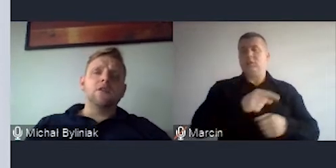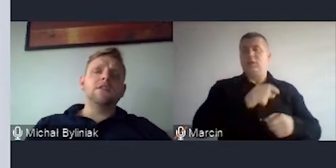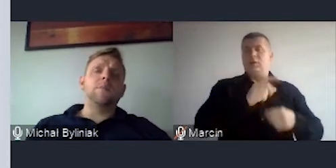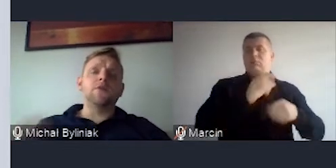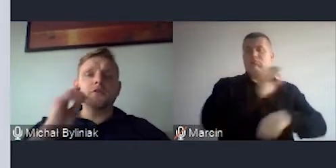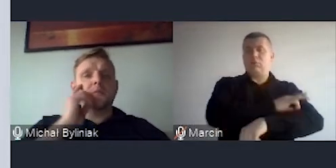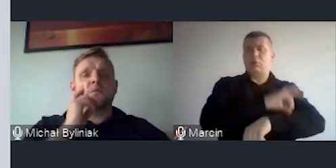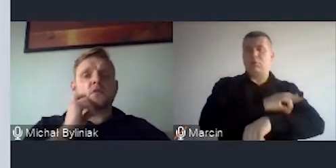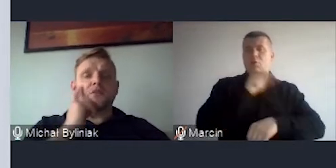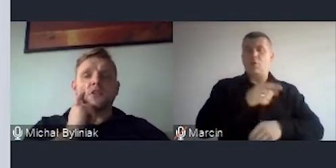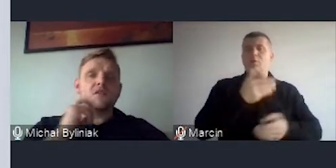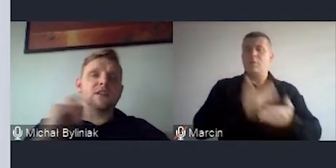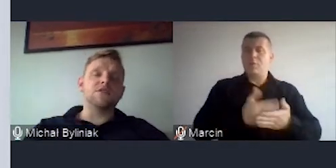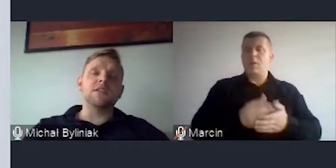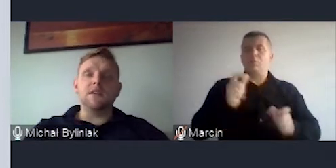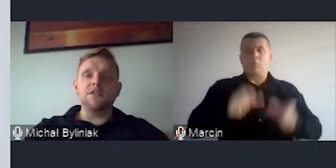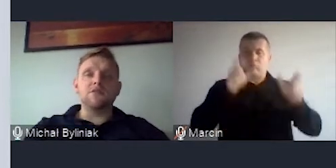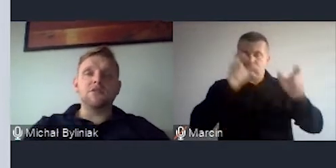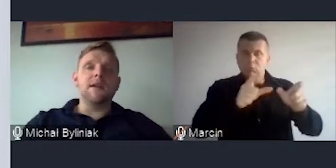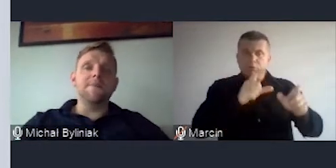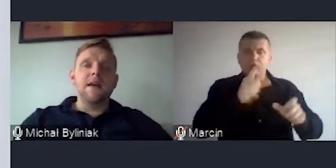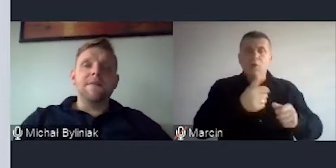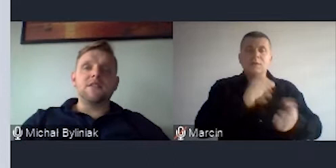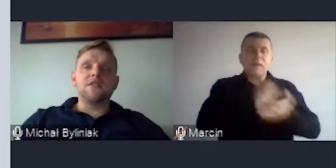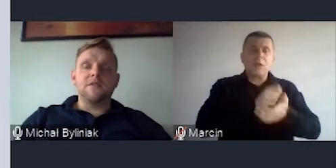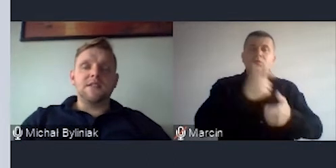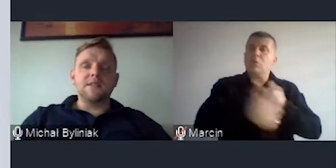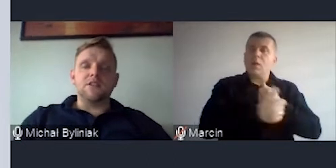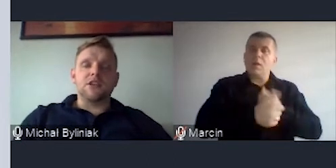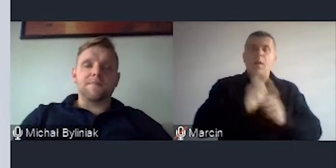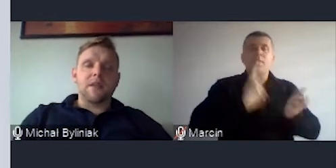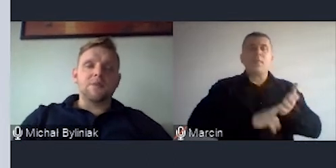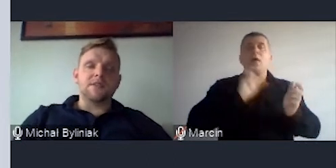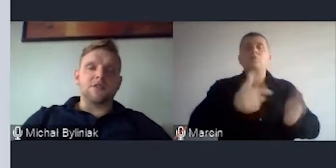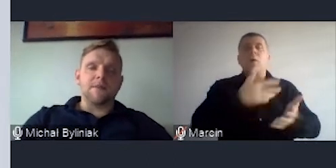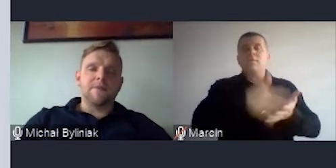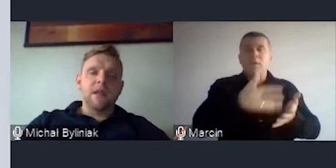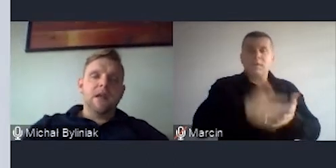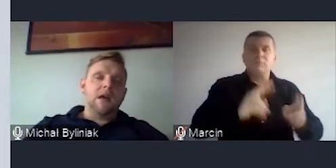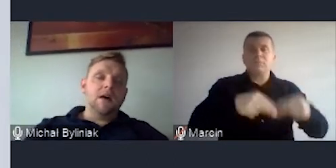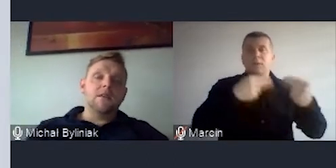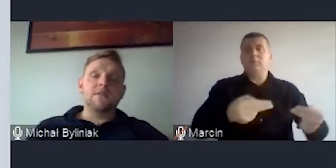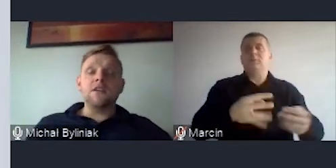On jest po t, żeby móc monitorować co się dzieje z zaliczką, gdzie jest, na co beneficjent zaliczkę przeznacza.